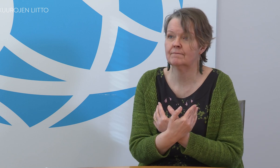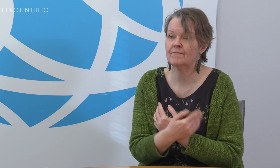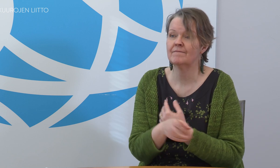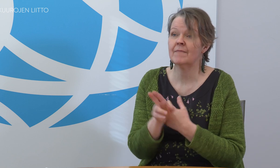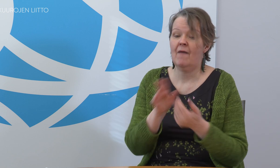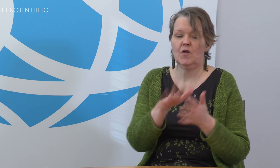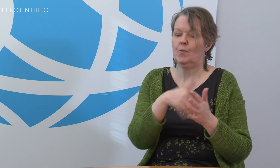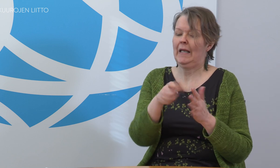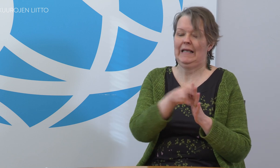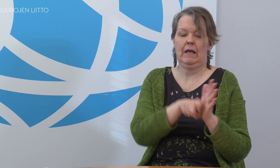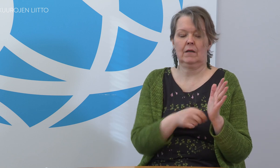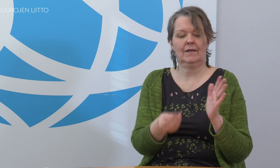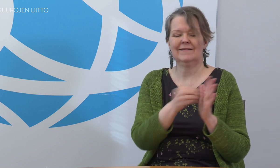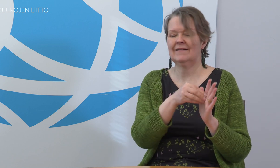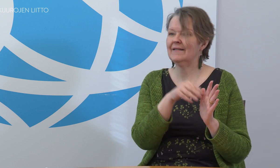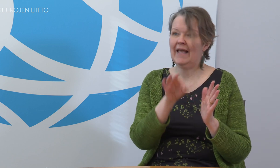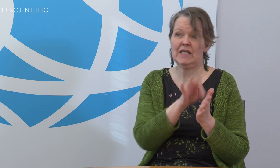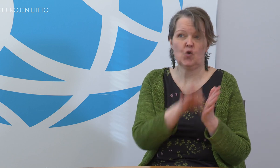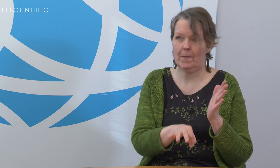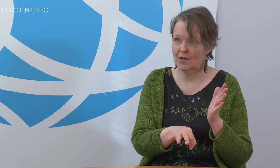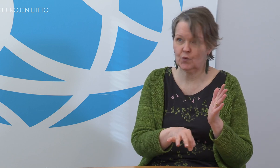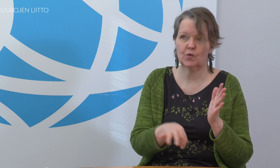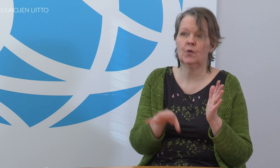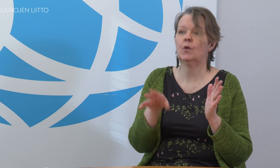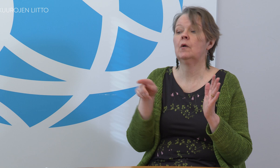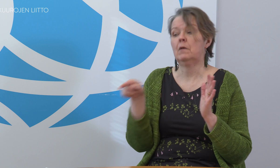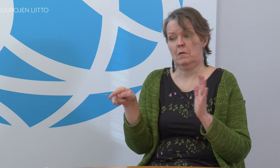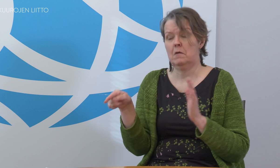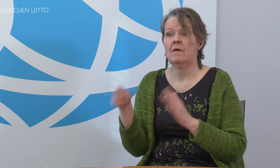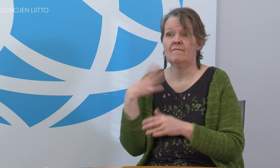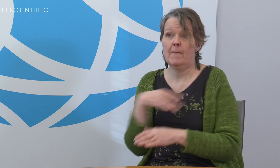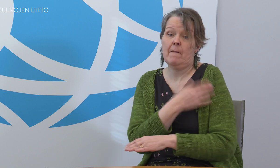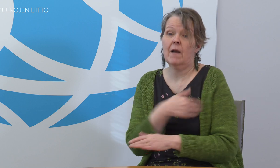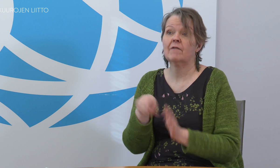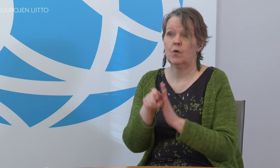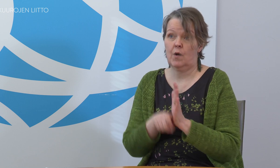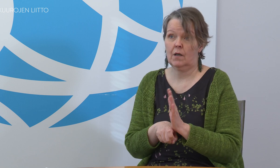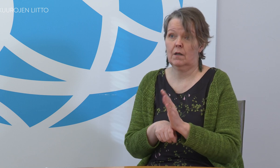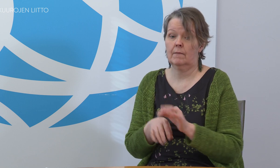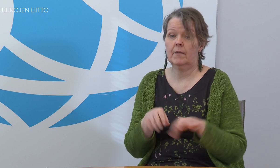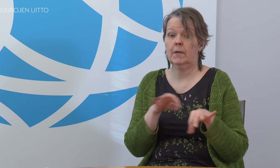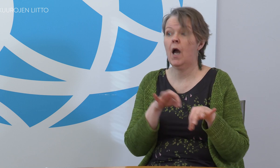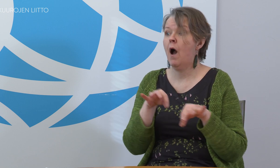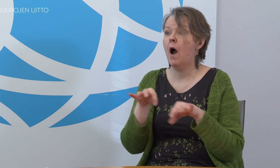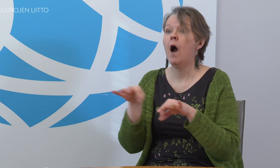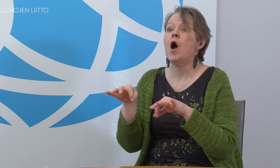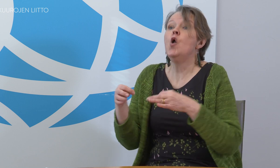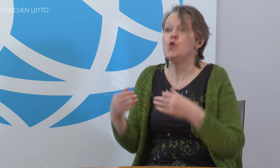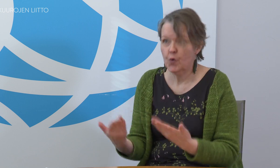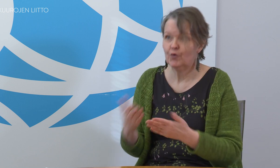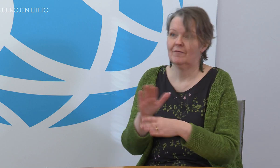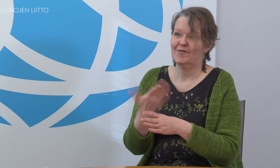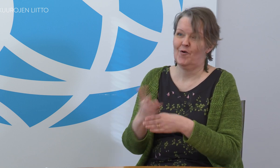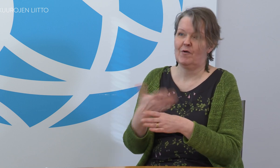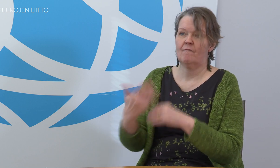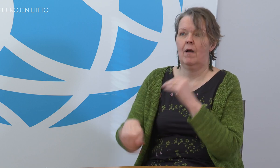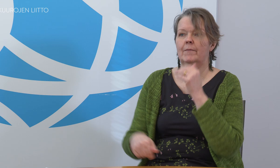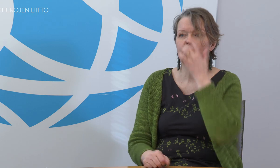Se ei sopinut viittomakielilakiin, mutta pitkän viivyttelyn jälkeen se saatiin vammaispalvelulakiin.